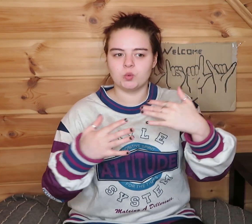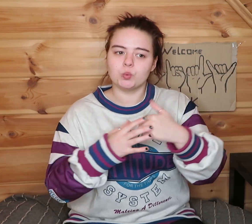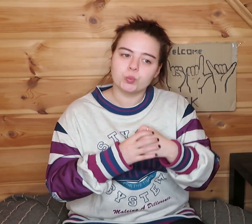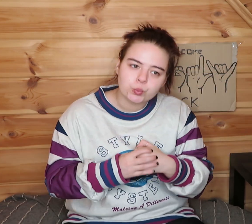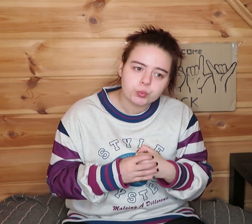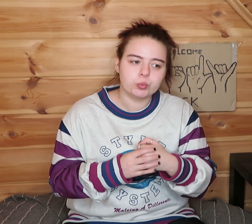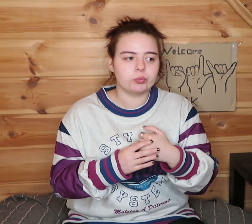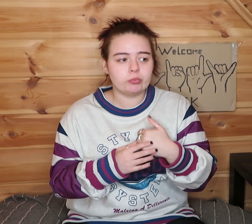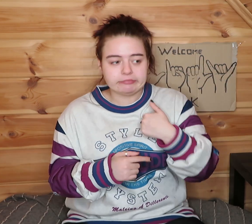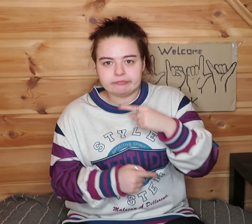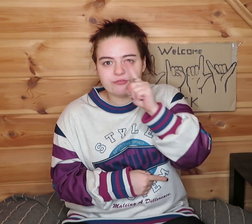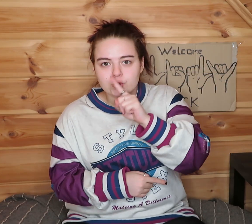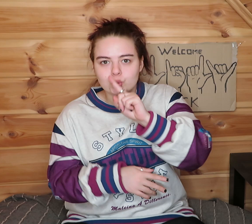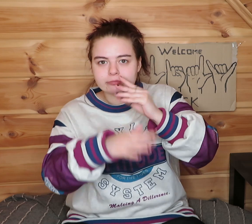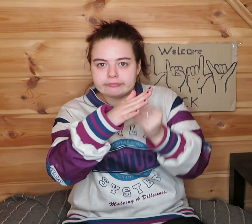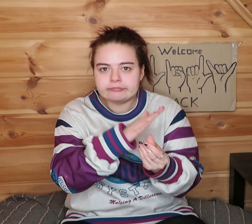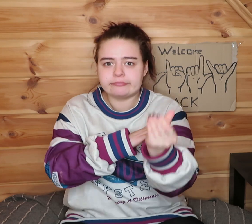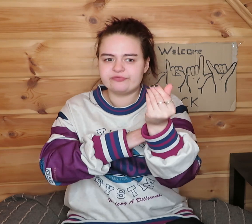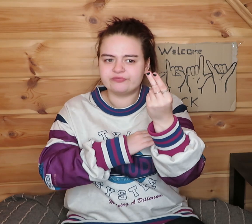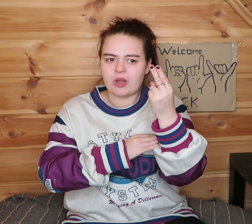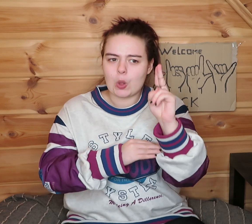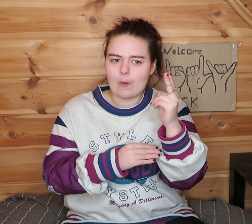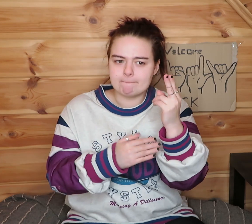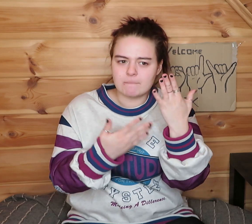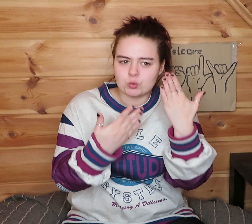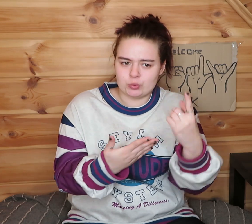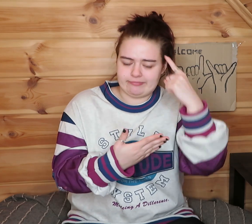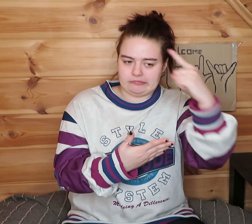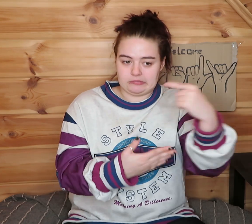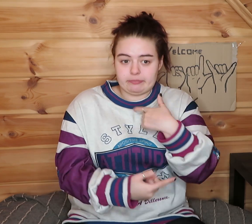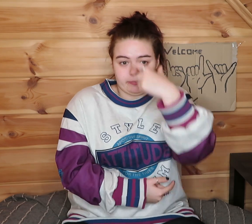Ich habe versucht mich hinein zu fühlen, warum sie so denken.